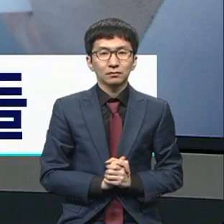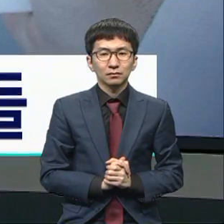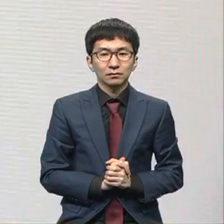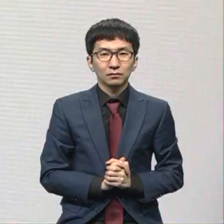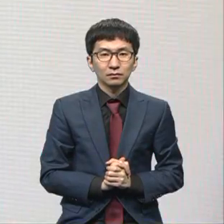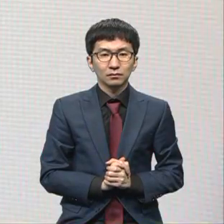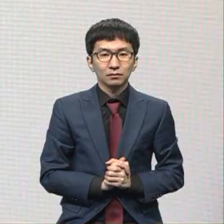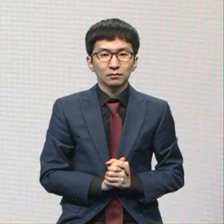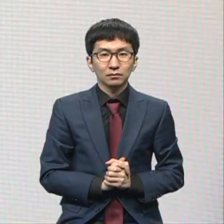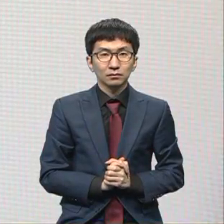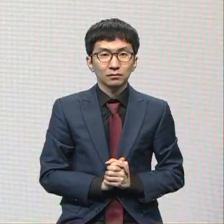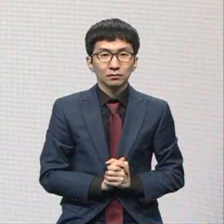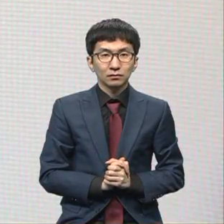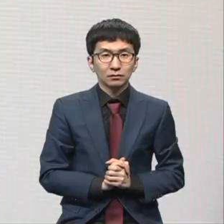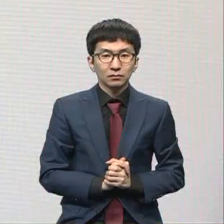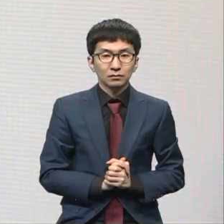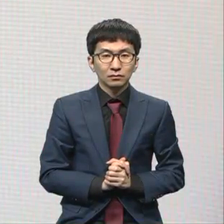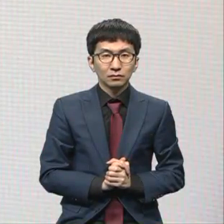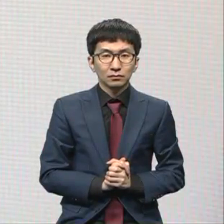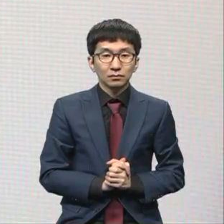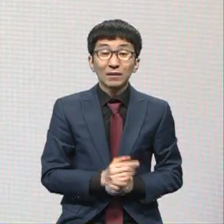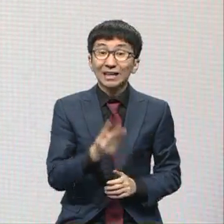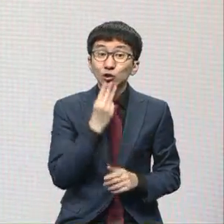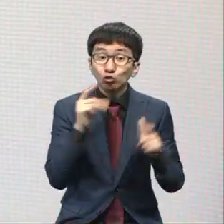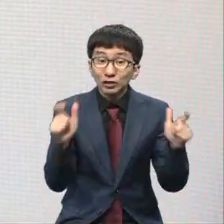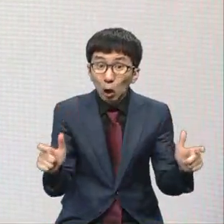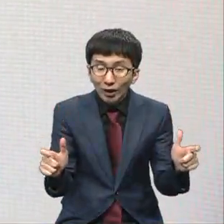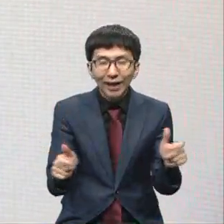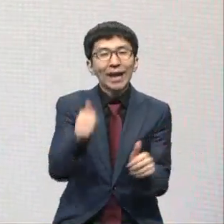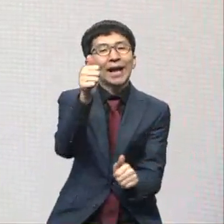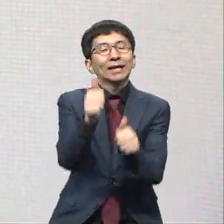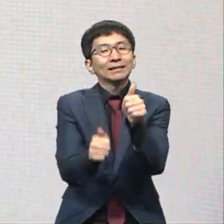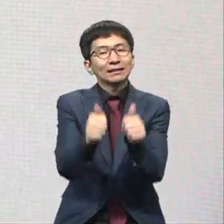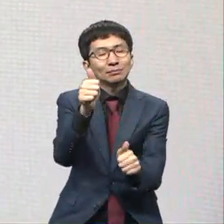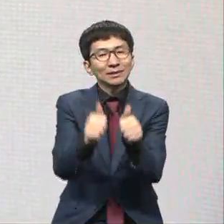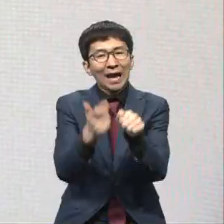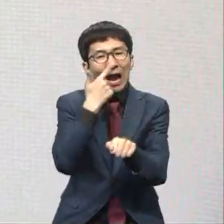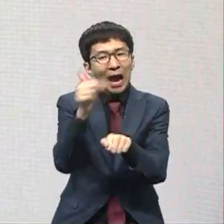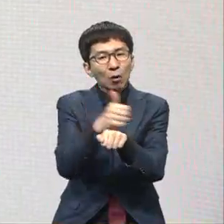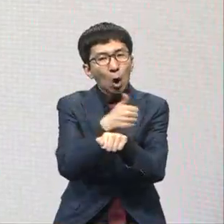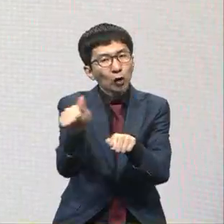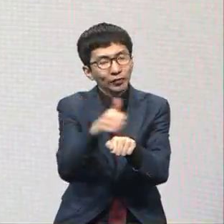(기자) 서울의 한 입시학원 홈페이지입니다.